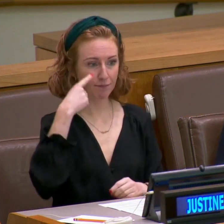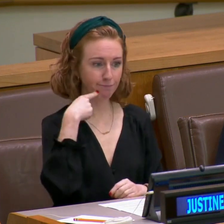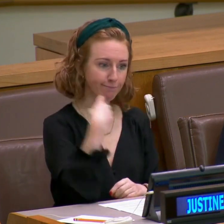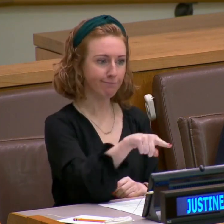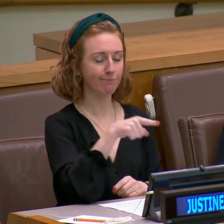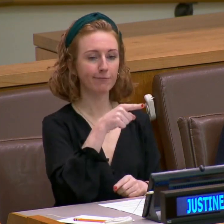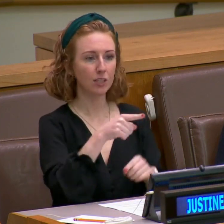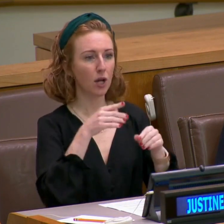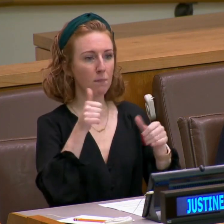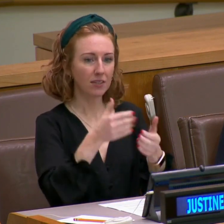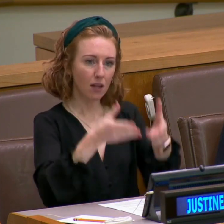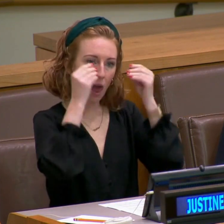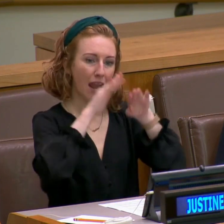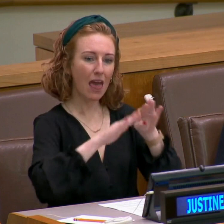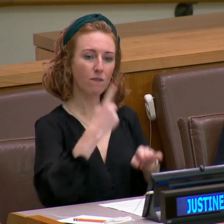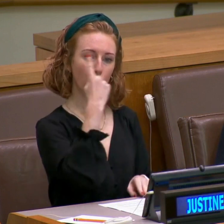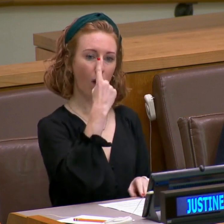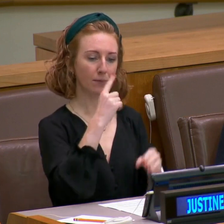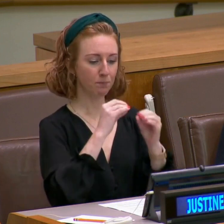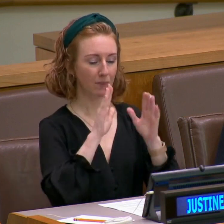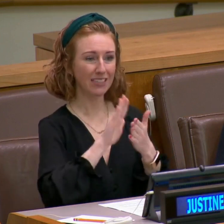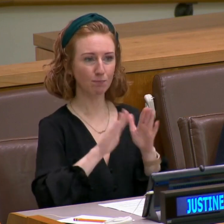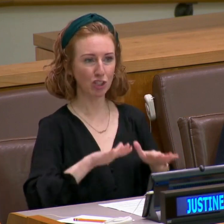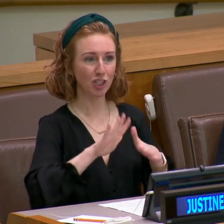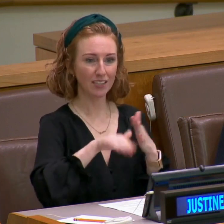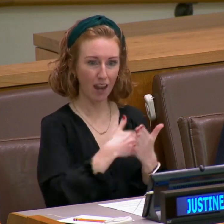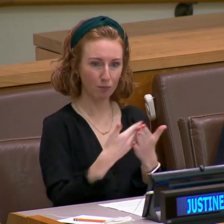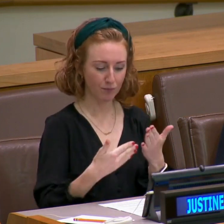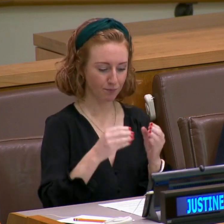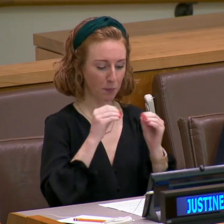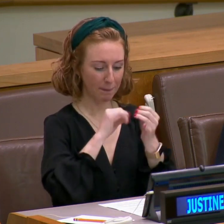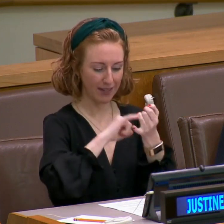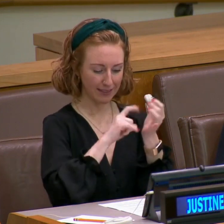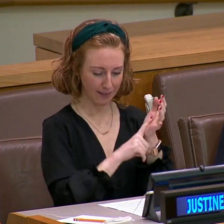solo obliga que al menos tengan competencia de nivel 1 en lengua de signos británica (BSL).